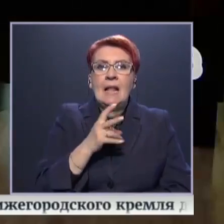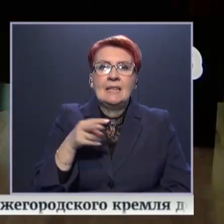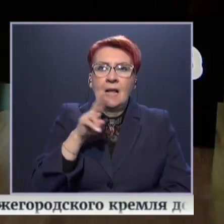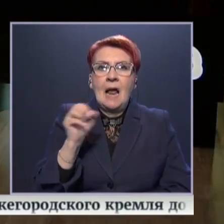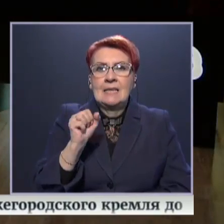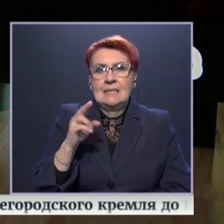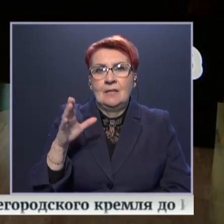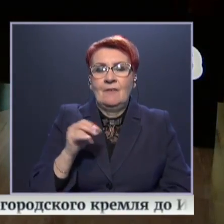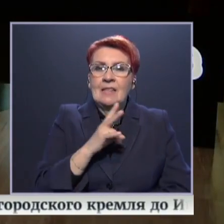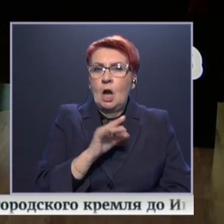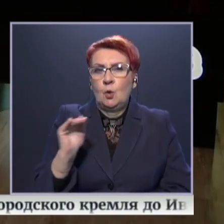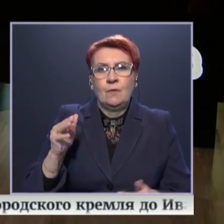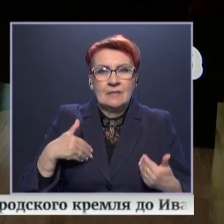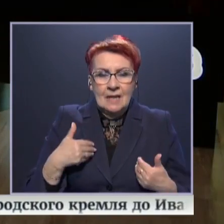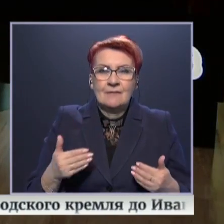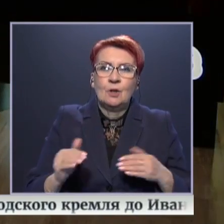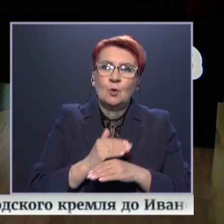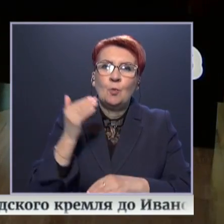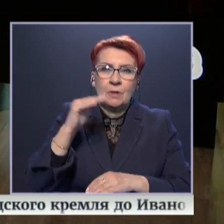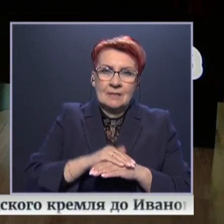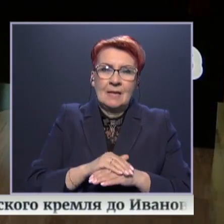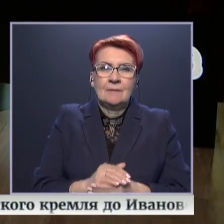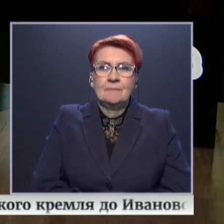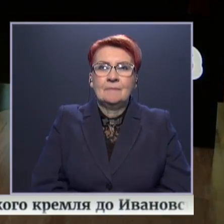Наталья Юрьевна добрый день Здравствуйте у вас